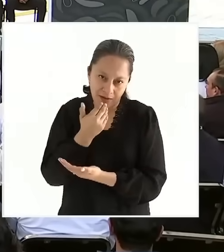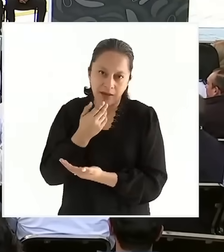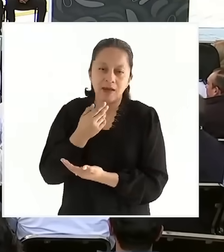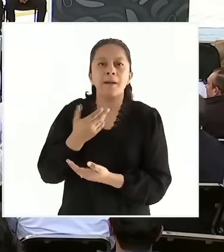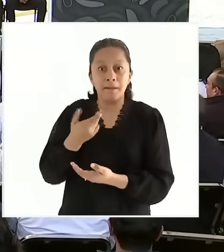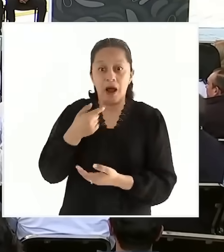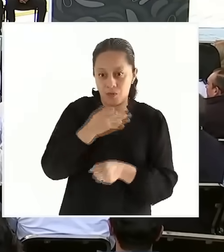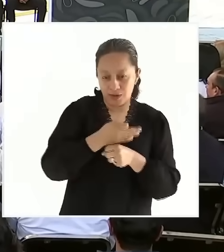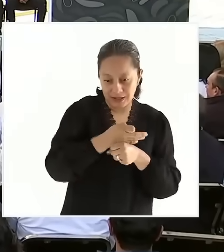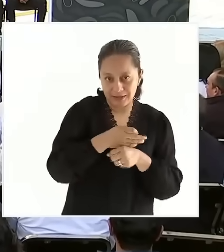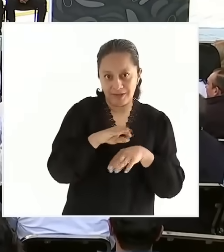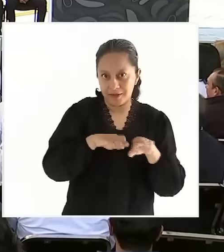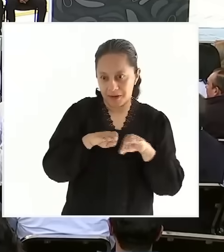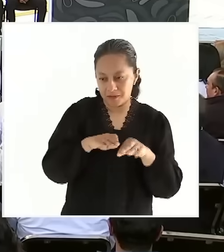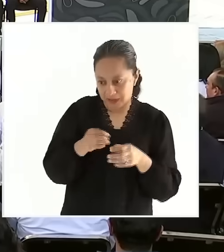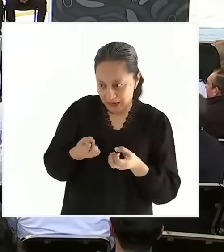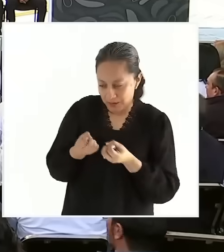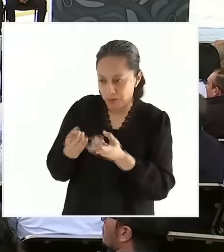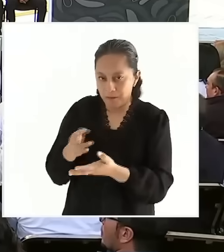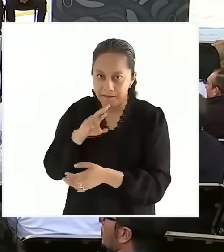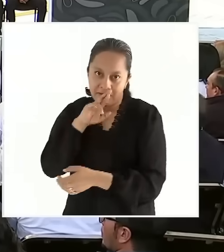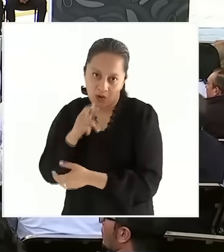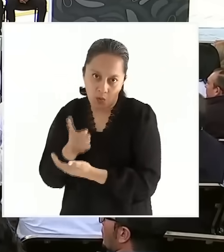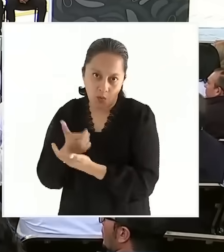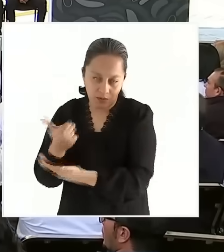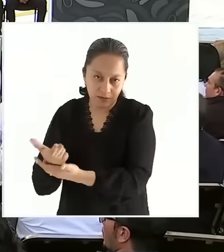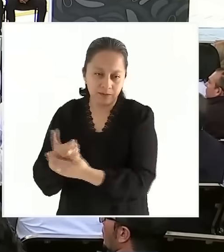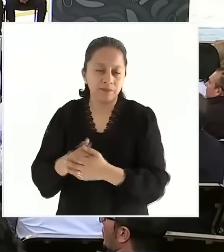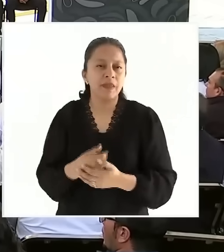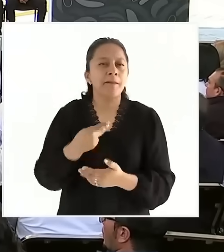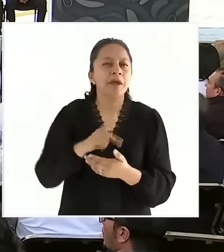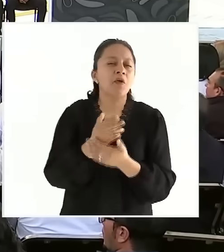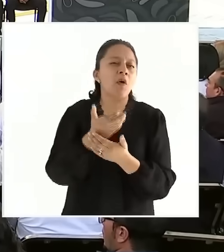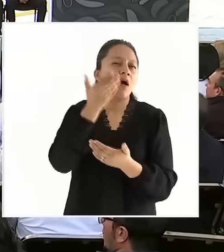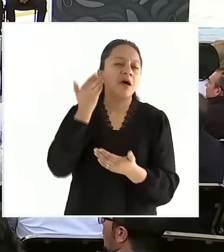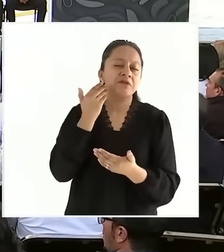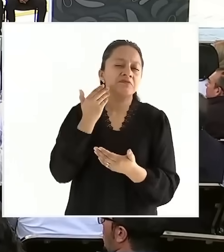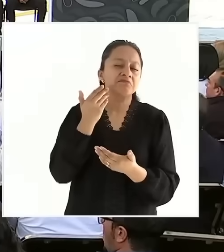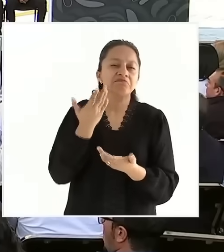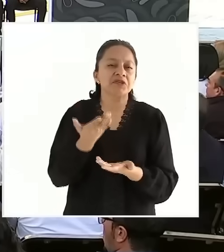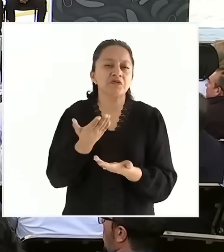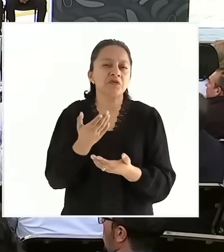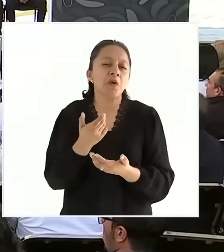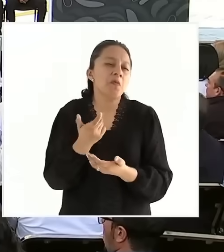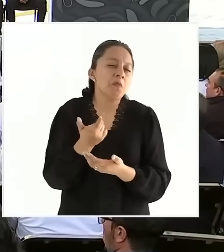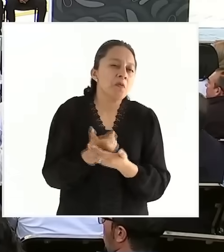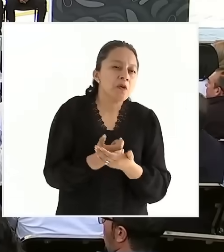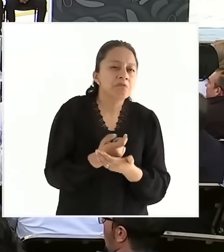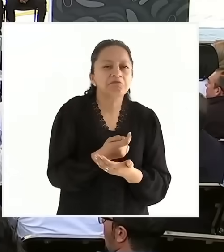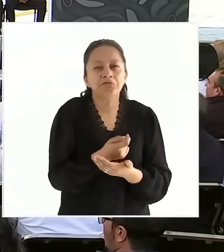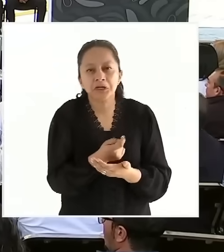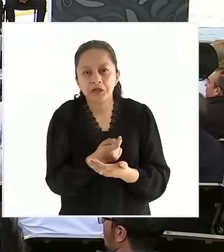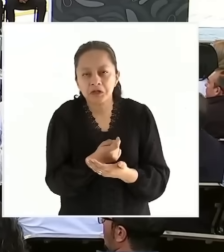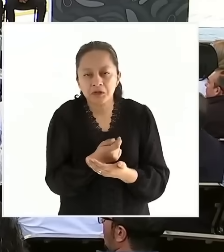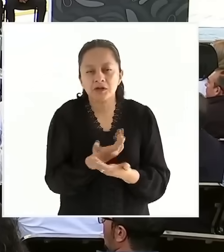pero los académicos de la UNAM no había estímulos, no había apenas había el SNI y